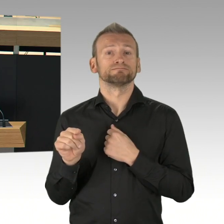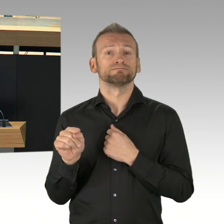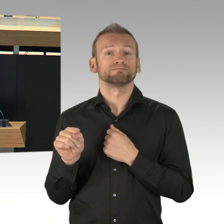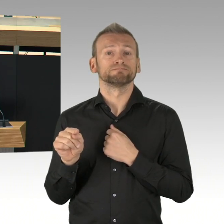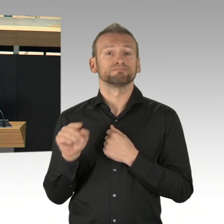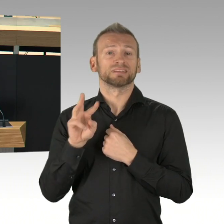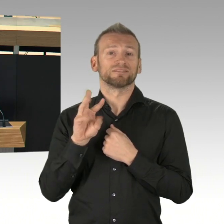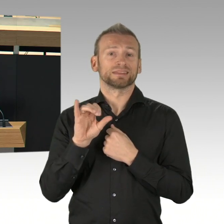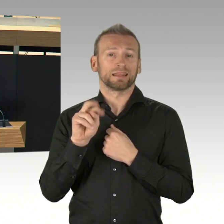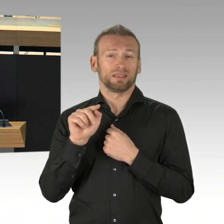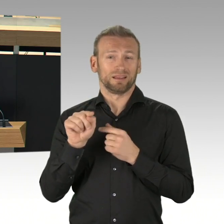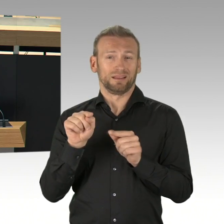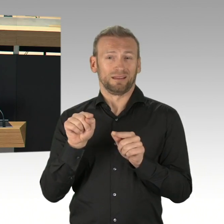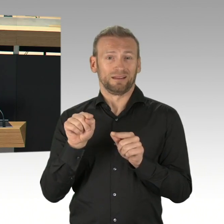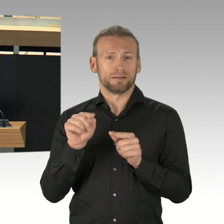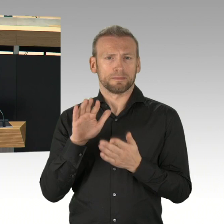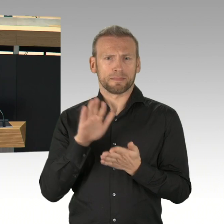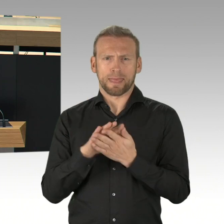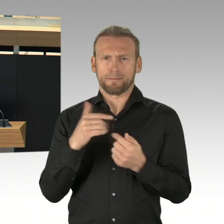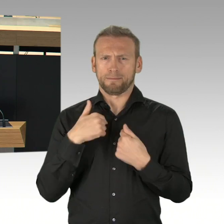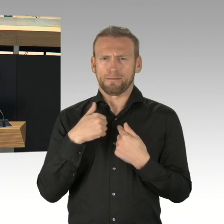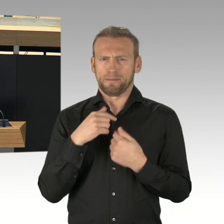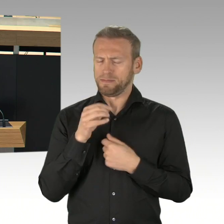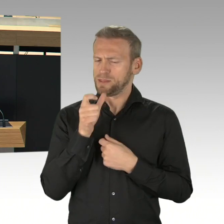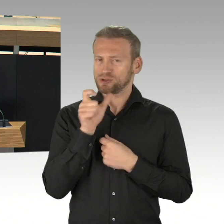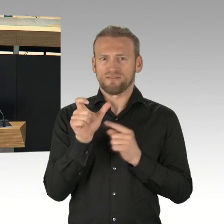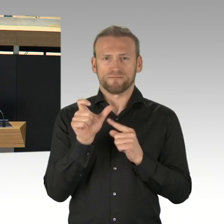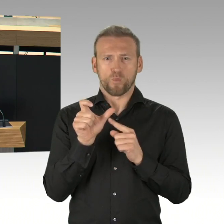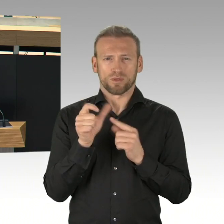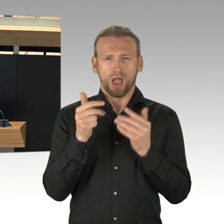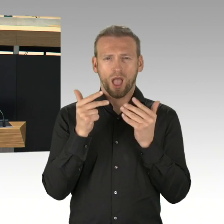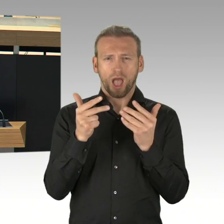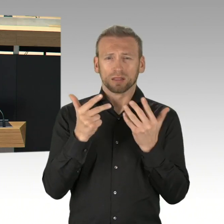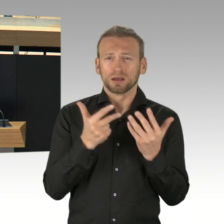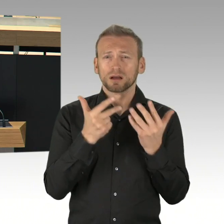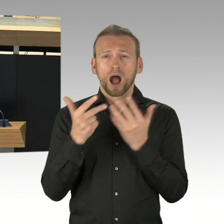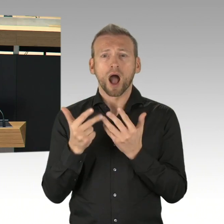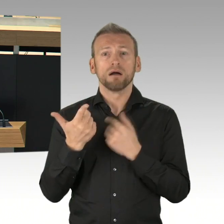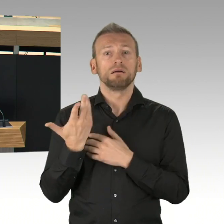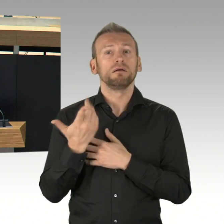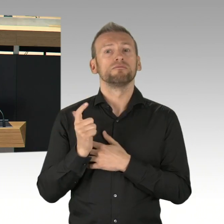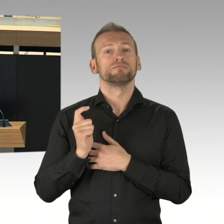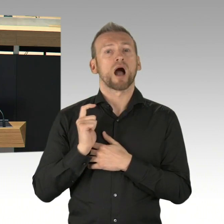können nicht drei Viertel drin wohnen, das geht ja überhaupt nicht, so. Und die anderen 75 Prozent, meine Herrschaften, die zahlen 15 bis 25 Euro.